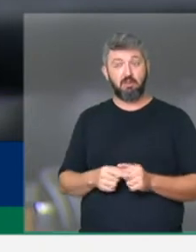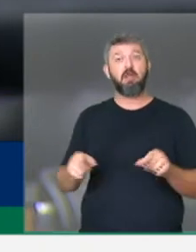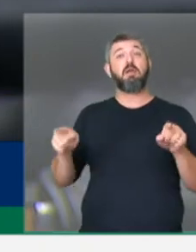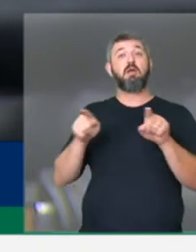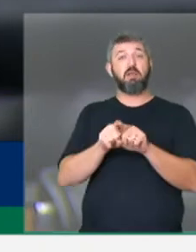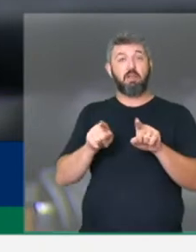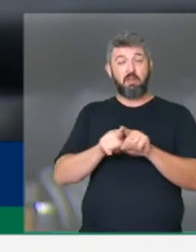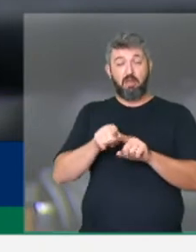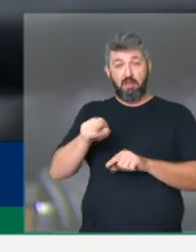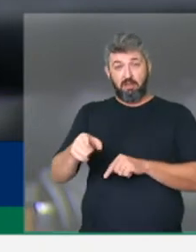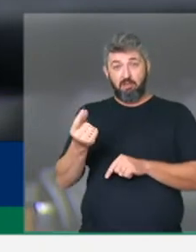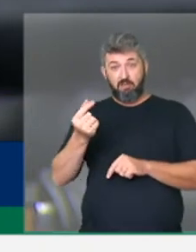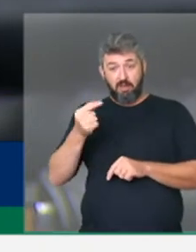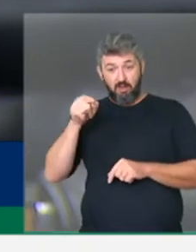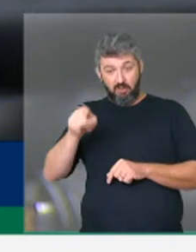QUER DIZER... É UM PERDÃO DE 85% ENTÃO NÃO TEM COMO